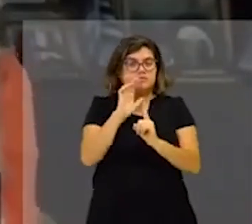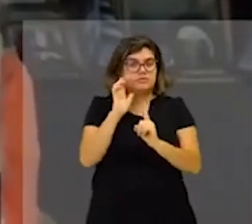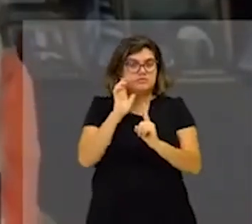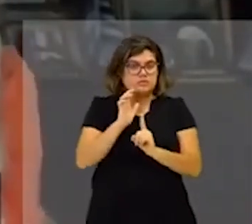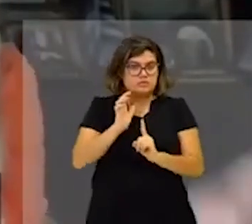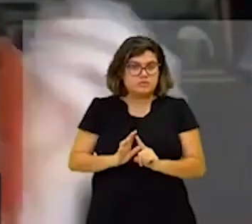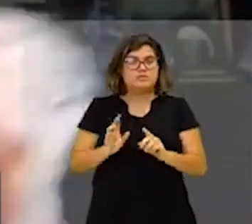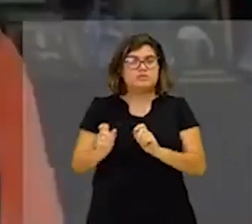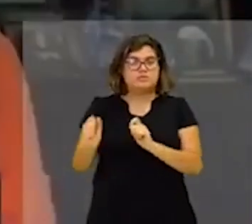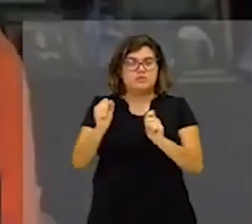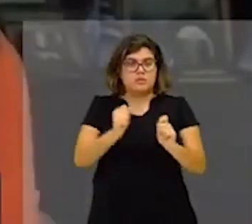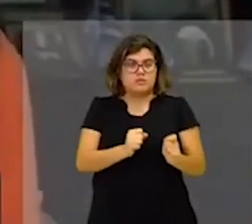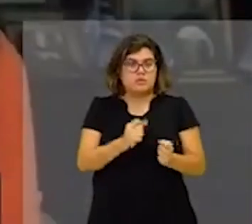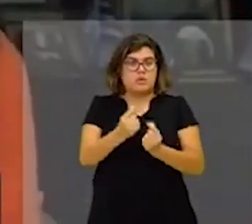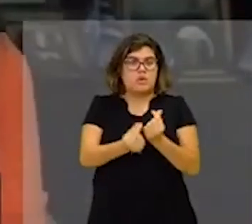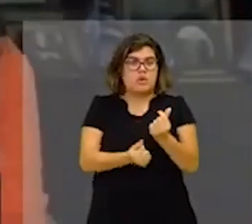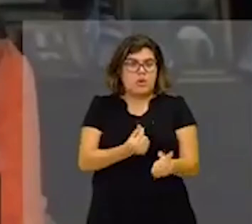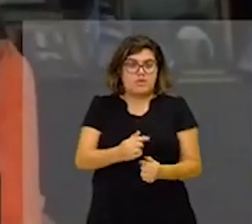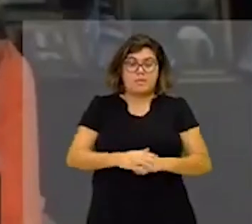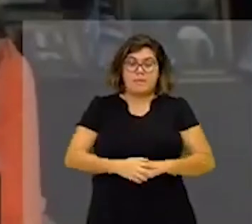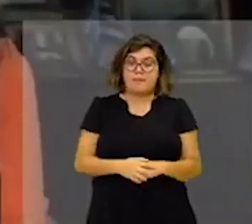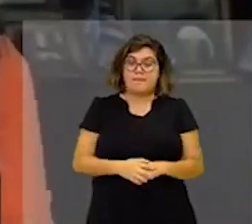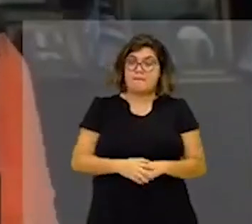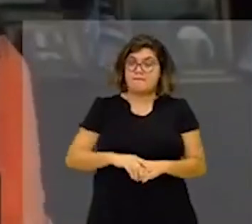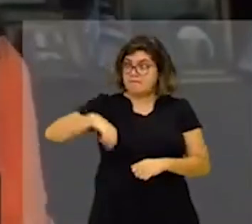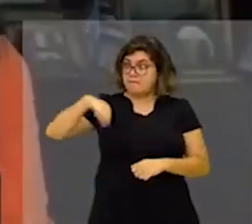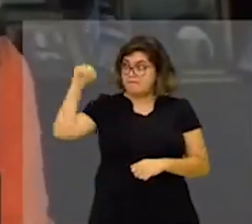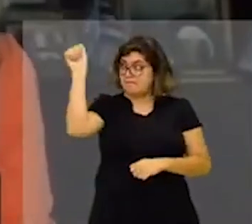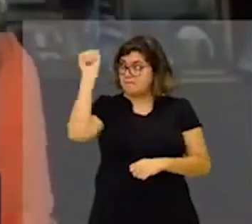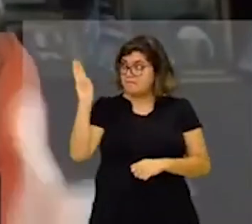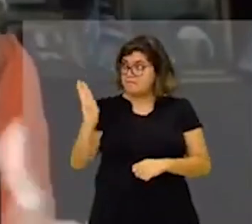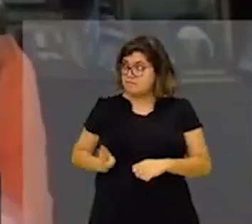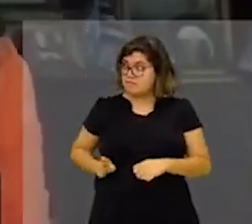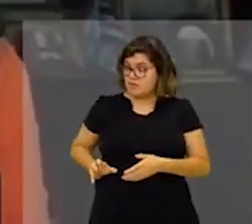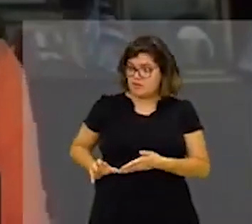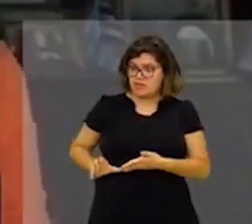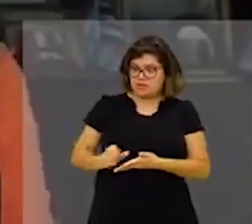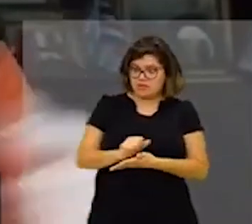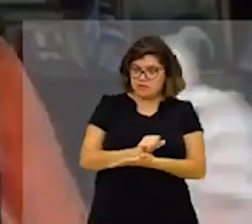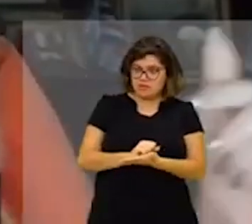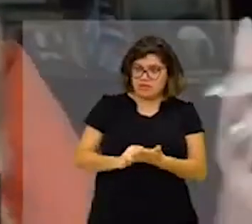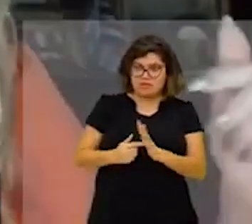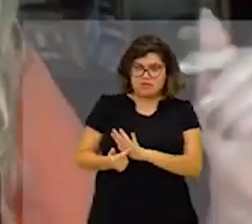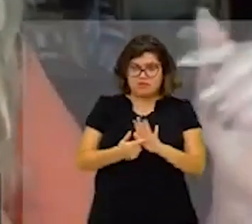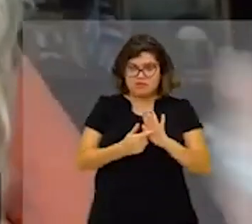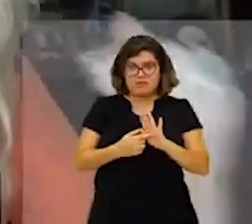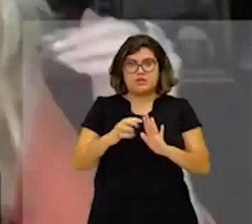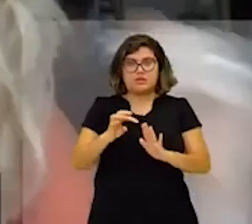econômico o Brasil segundo os dados divulgados pelo Tribunal Superior Eleitoral é um dos países